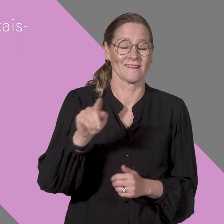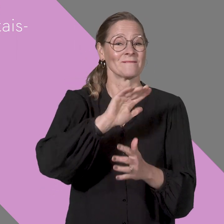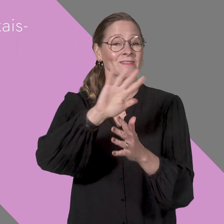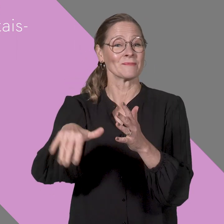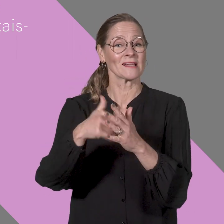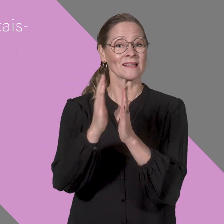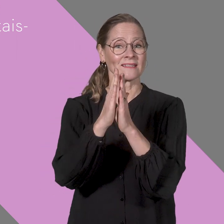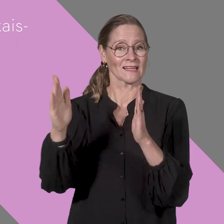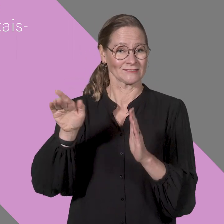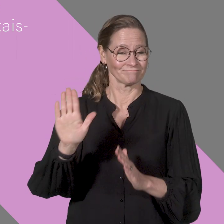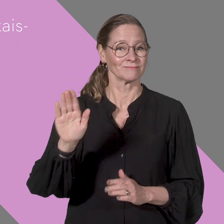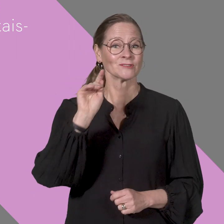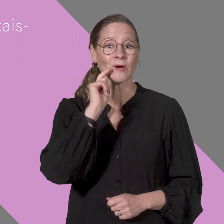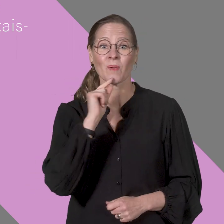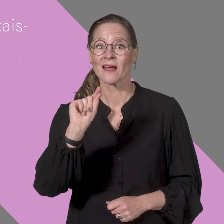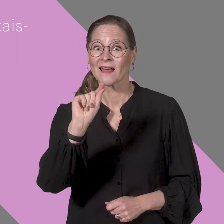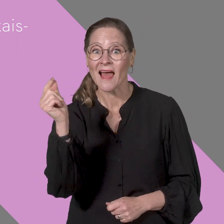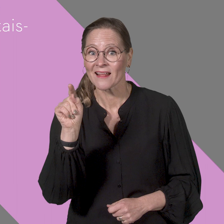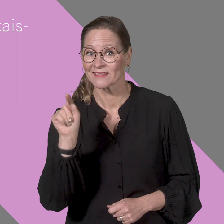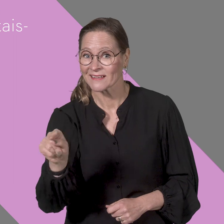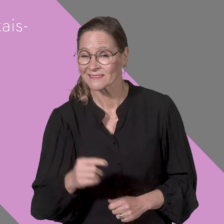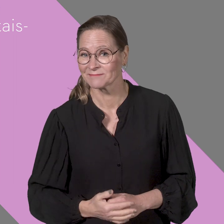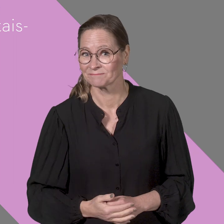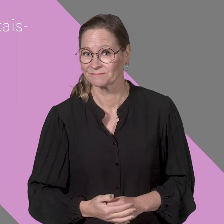Viittomakielisen Kirjaston joulukalenterin muodossa.